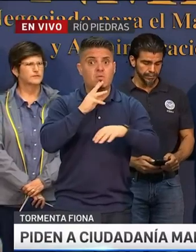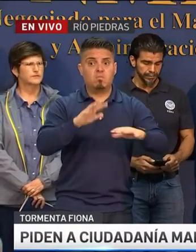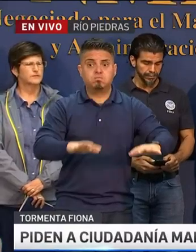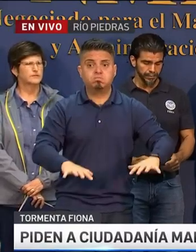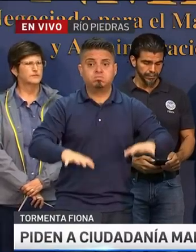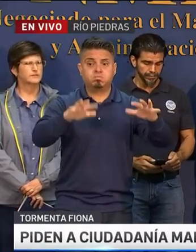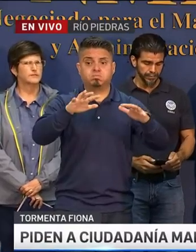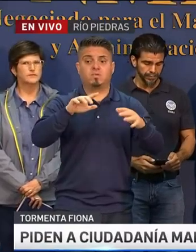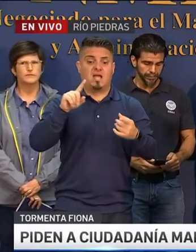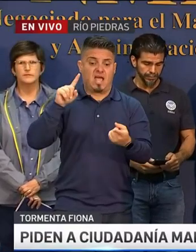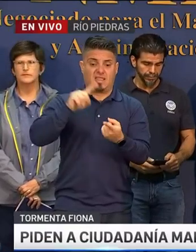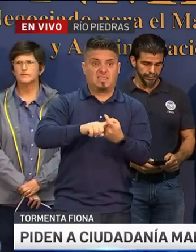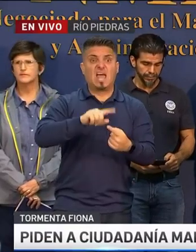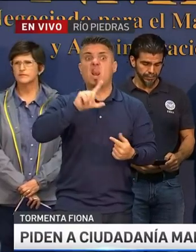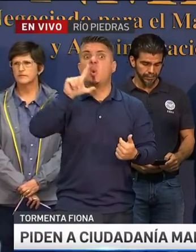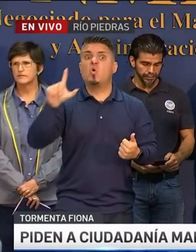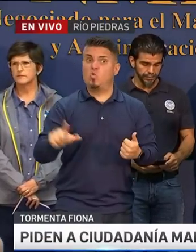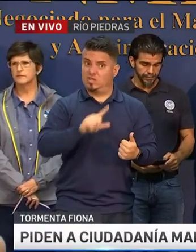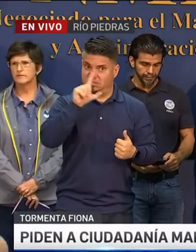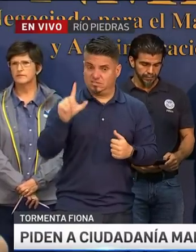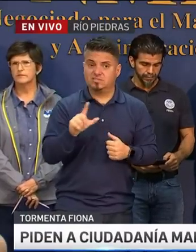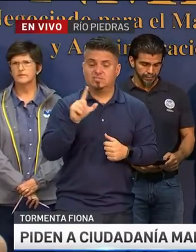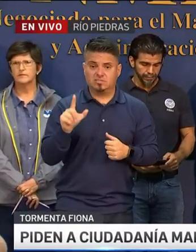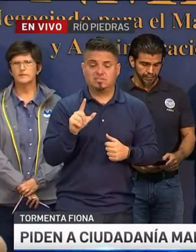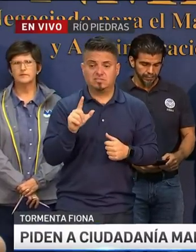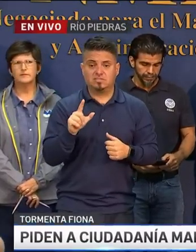LA AUMENTADO HA ESE TORMENTA